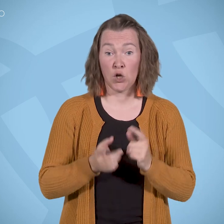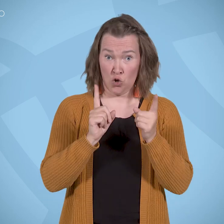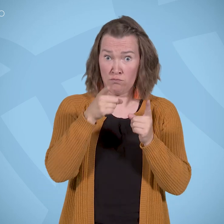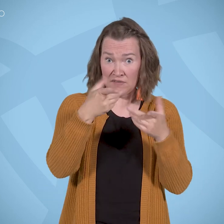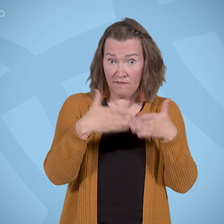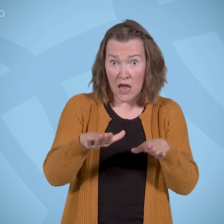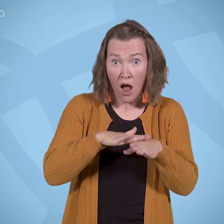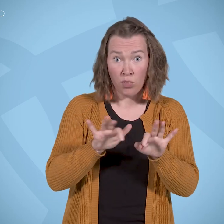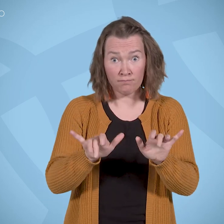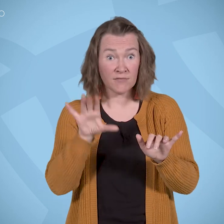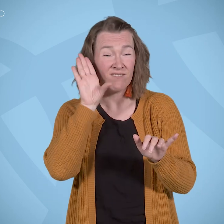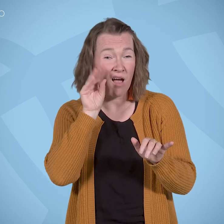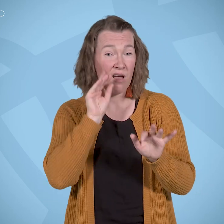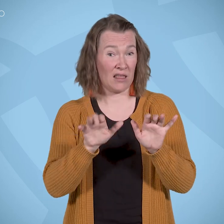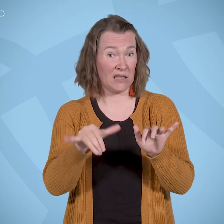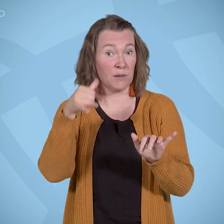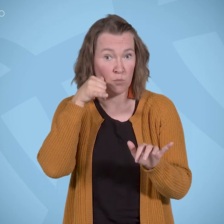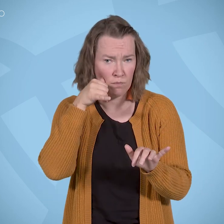Mikäli sinulla on vielä vanha tekstipuhelin, -